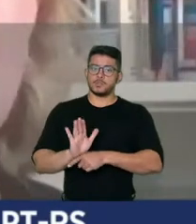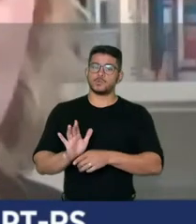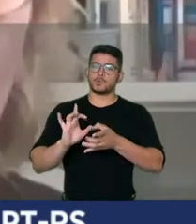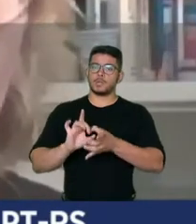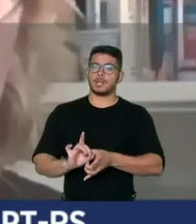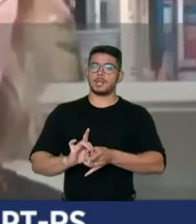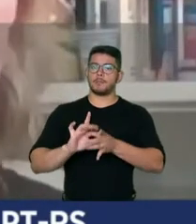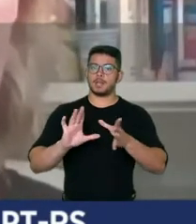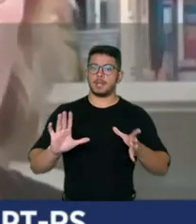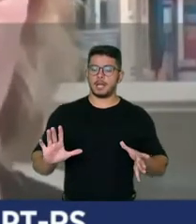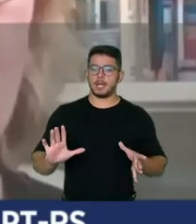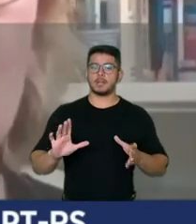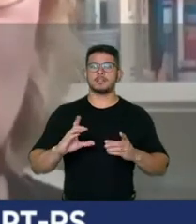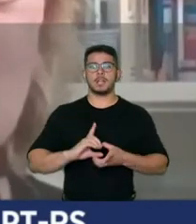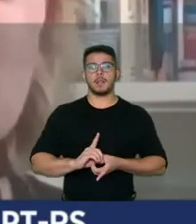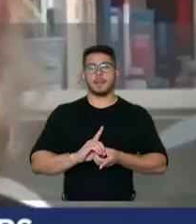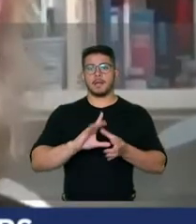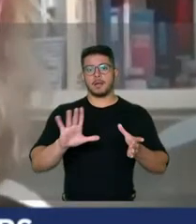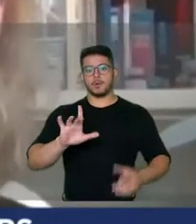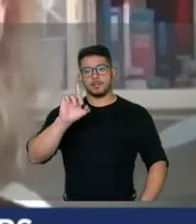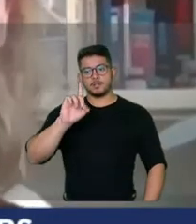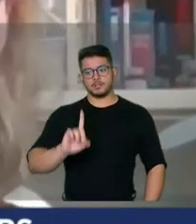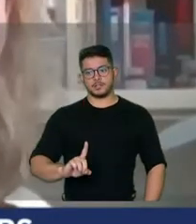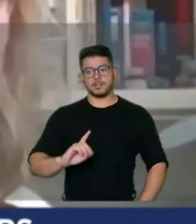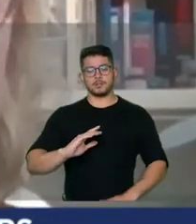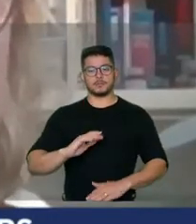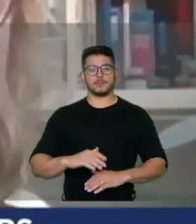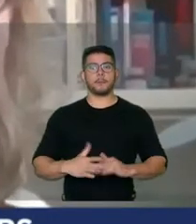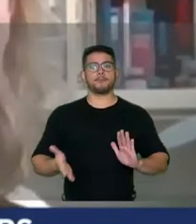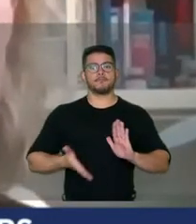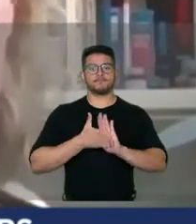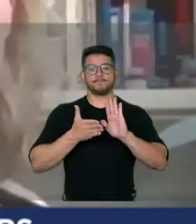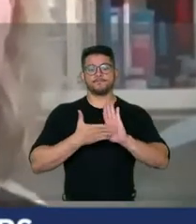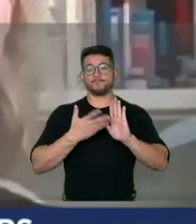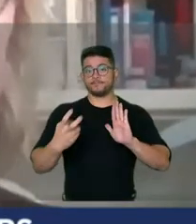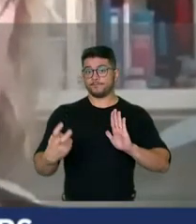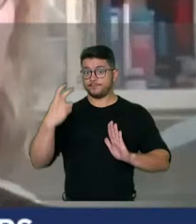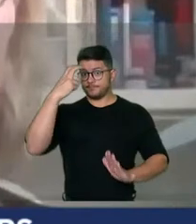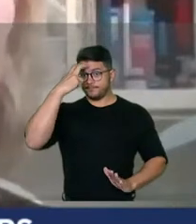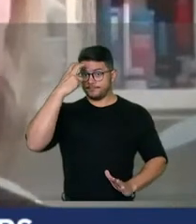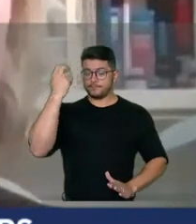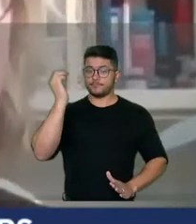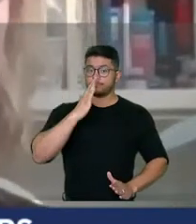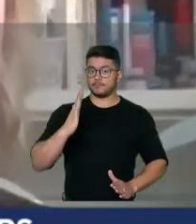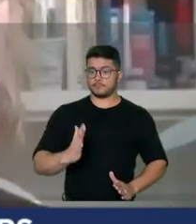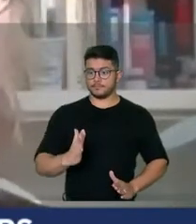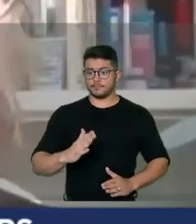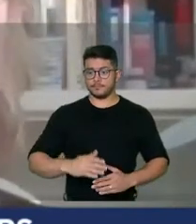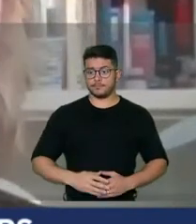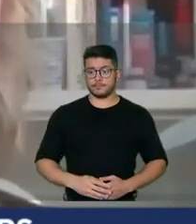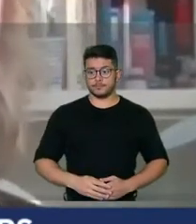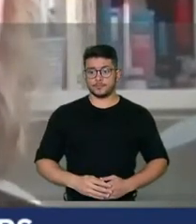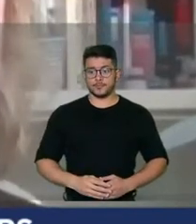TRABALHO CERTAMENTE PELA LIBERDADE, DEMOCRACIA E DIREITOS E DESENVOLVIMENTO ECONÔMICO DO BRASIL. VIVA A